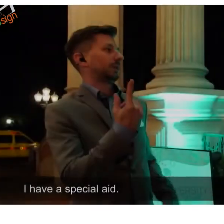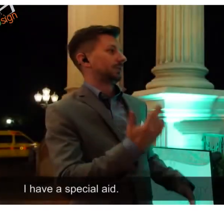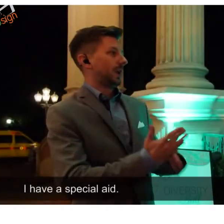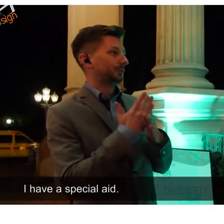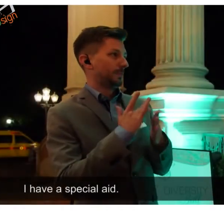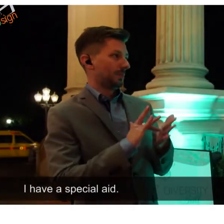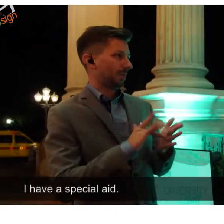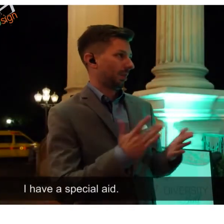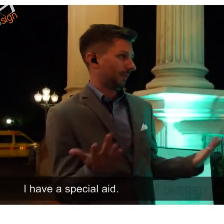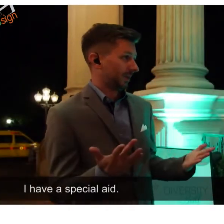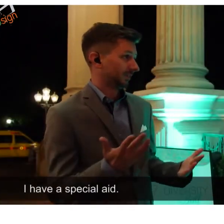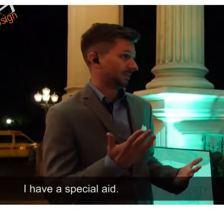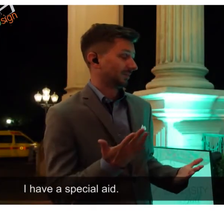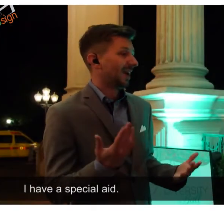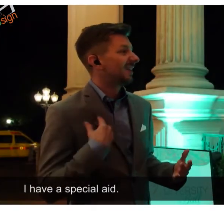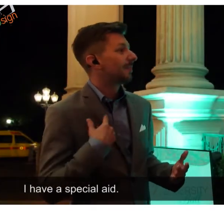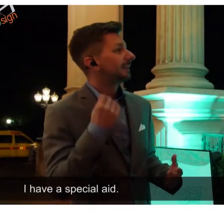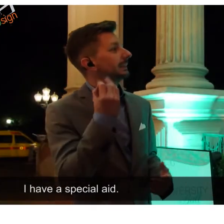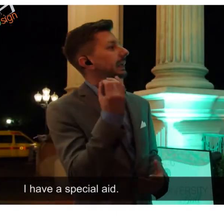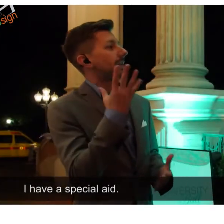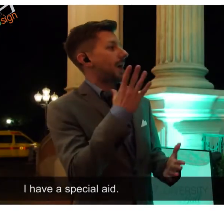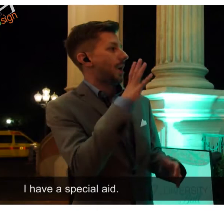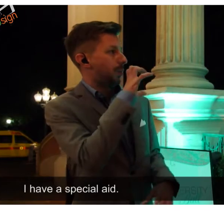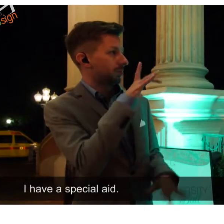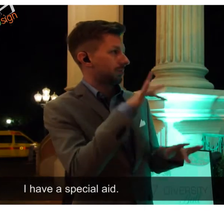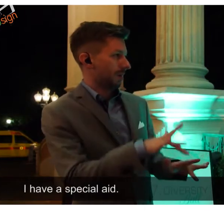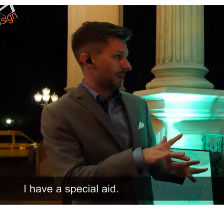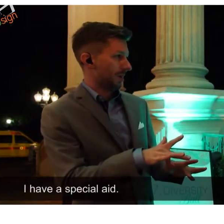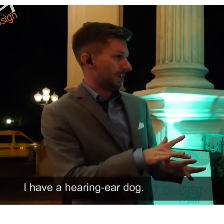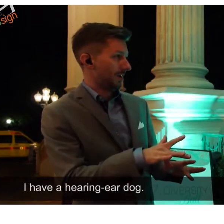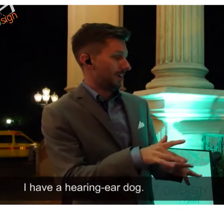Tinc un ajut especial.